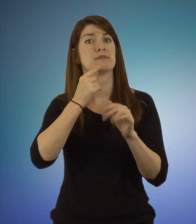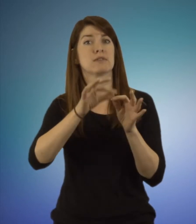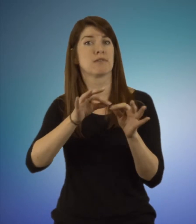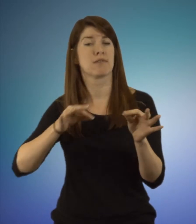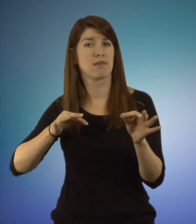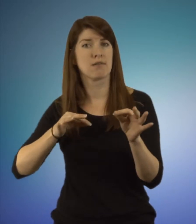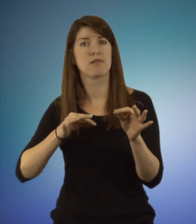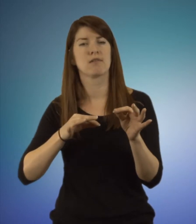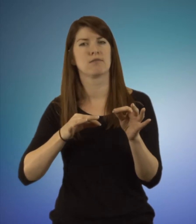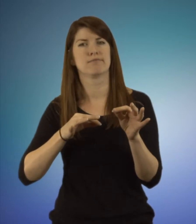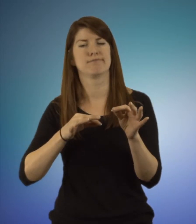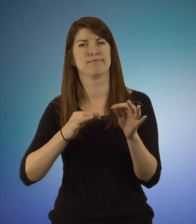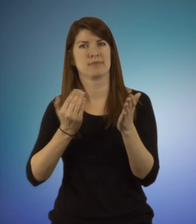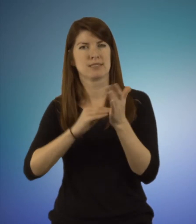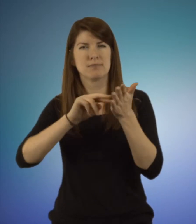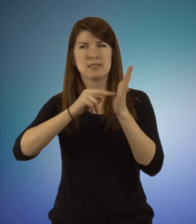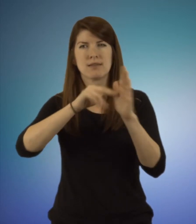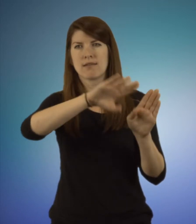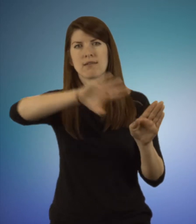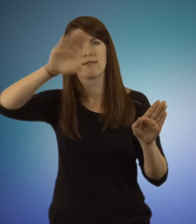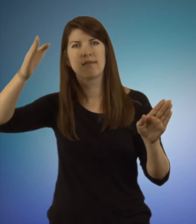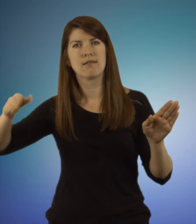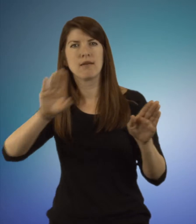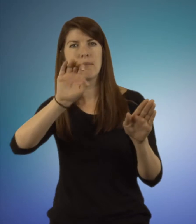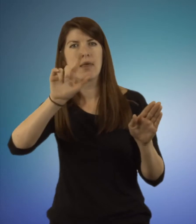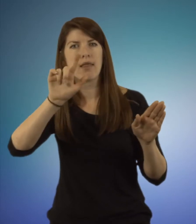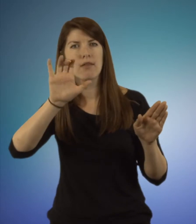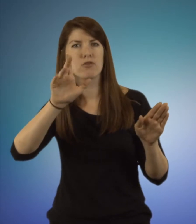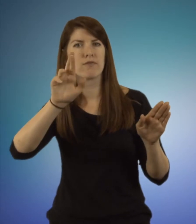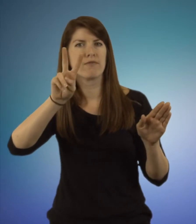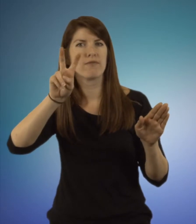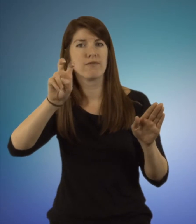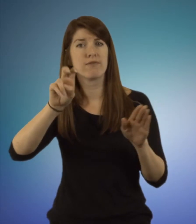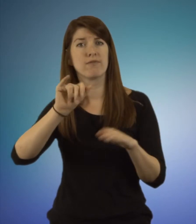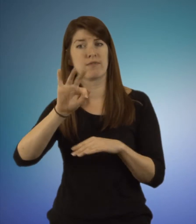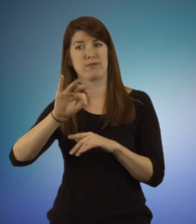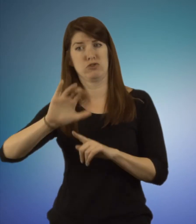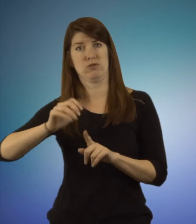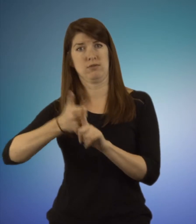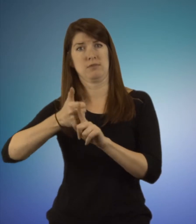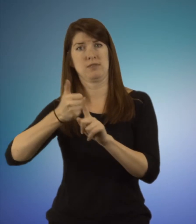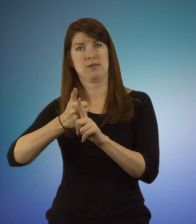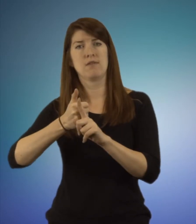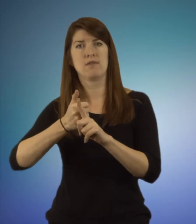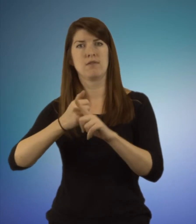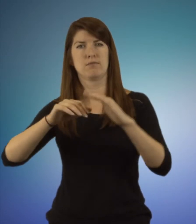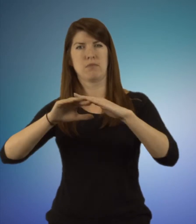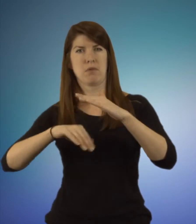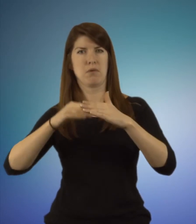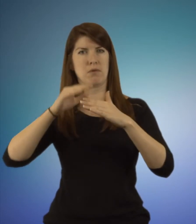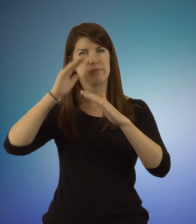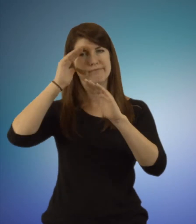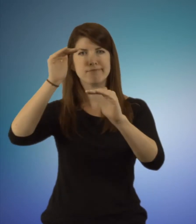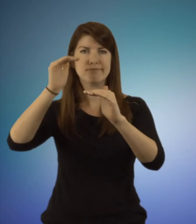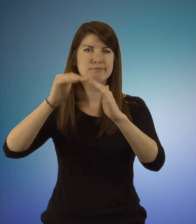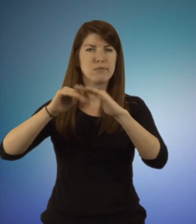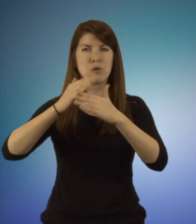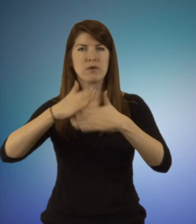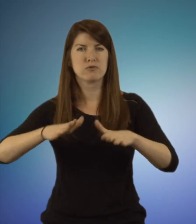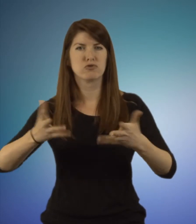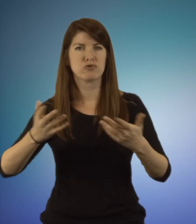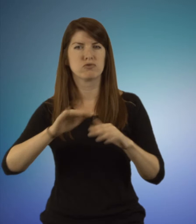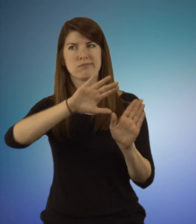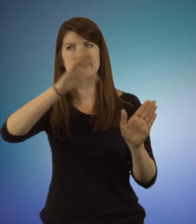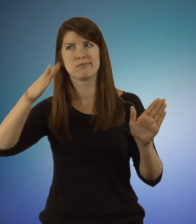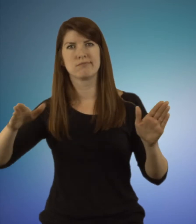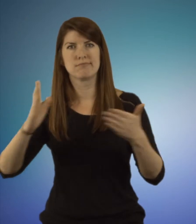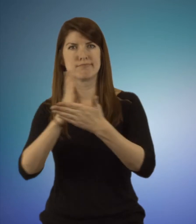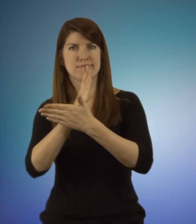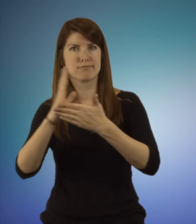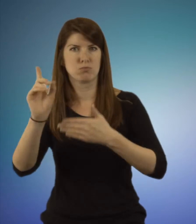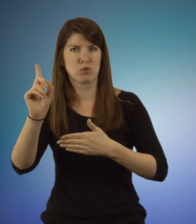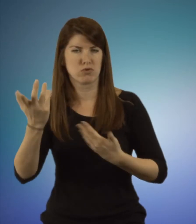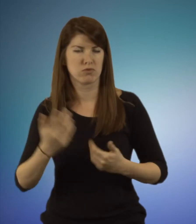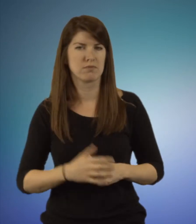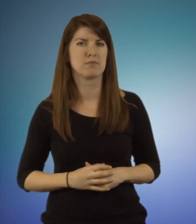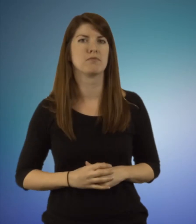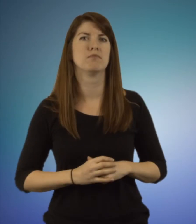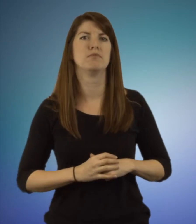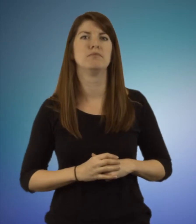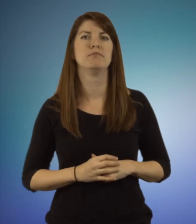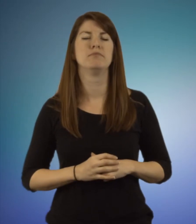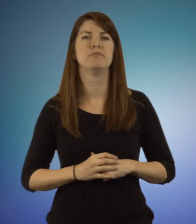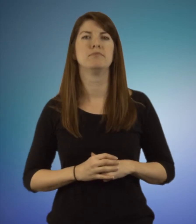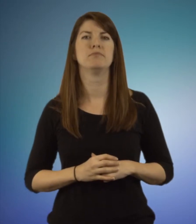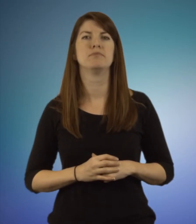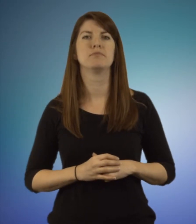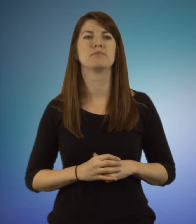su edad, por lo que un retraso significativo se refiere a la curva de la campana, a si un niño